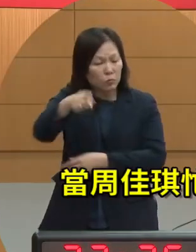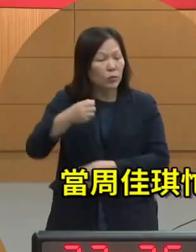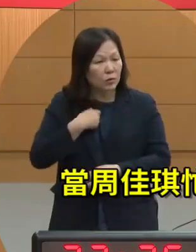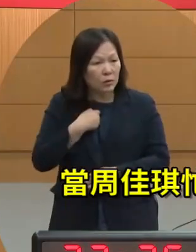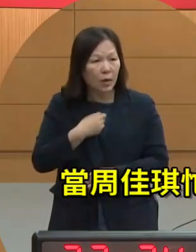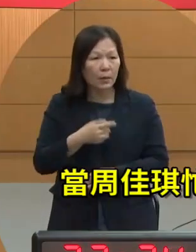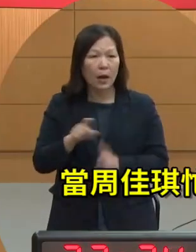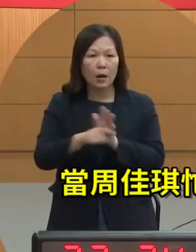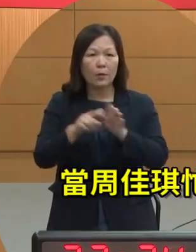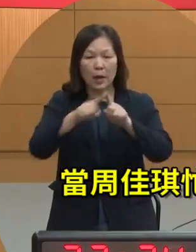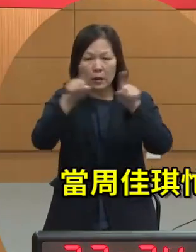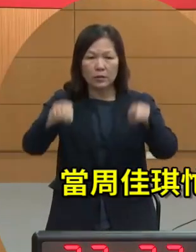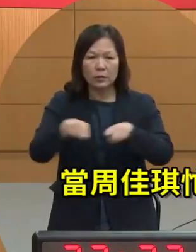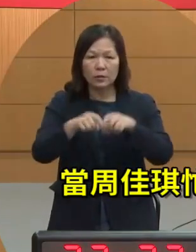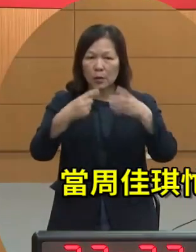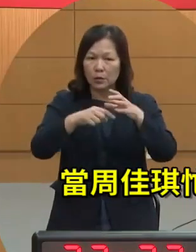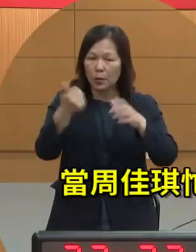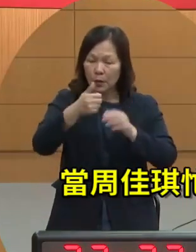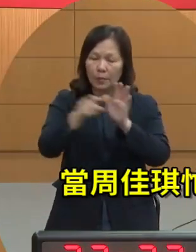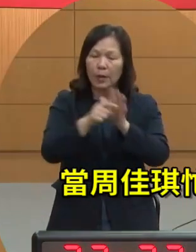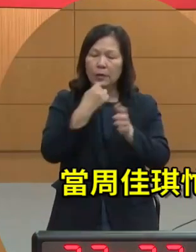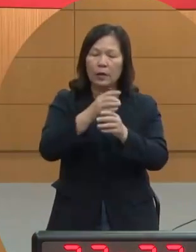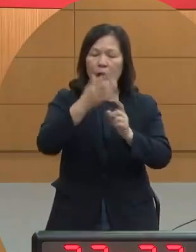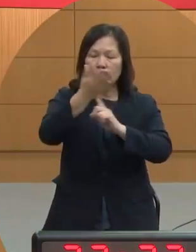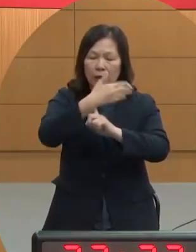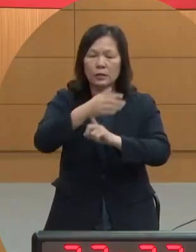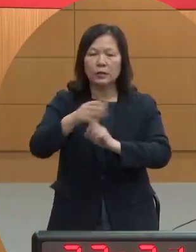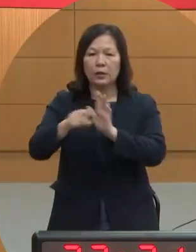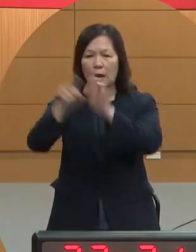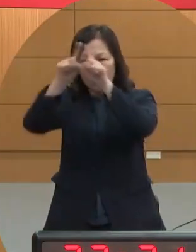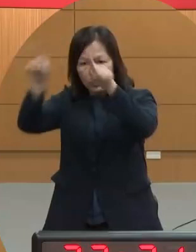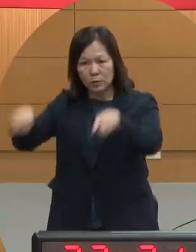當周佳琪忙著插她的旗子 掛看板的時候 我在為大家做事